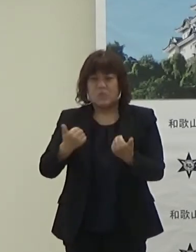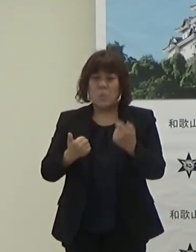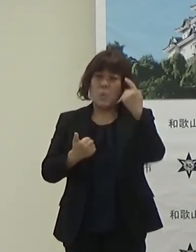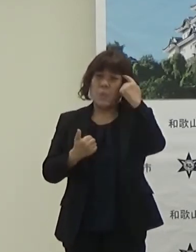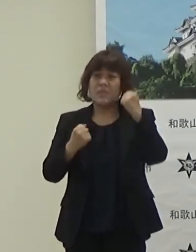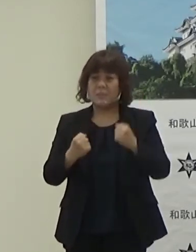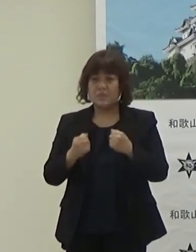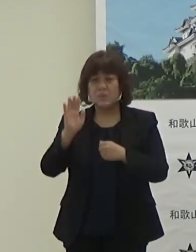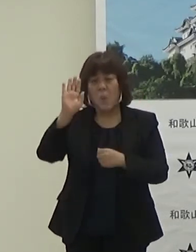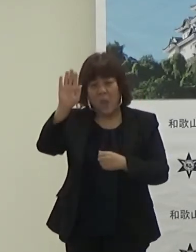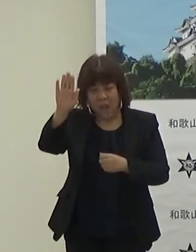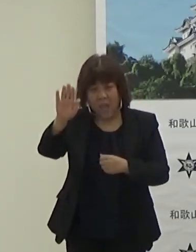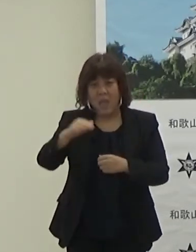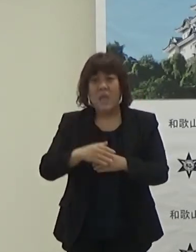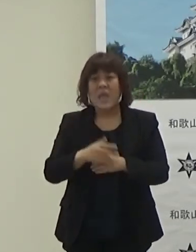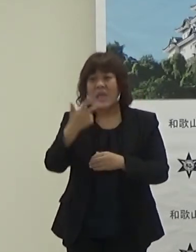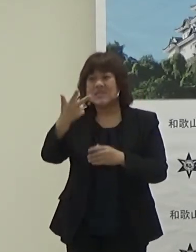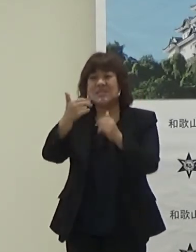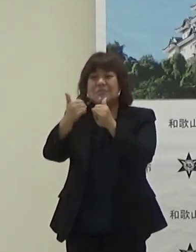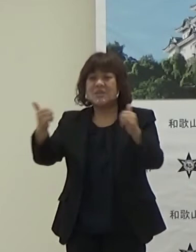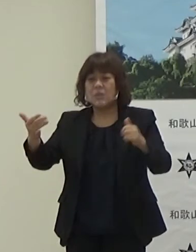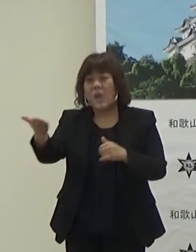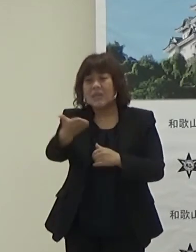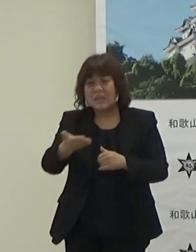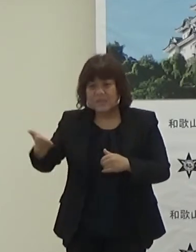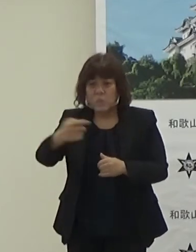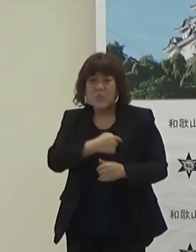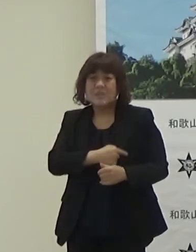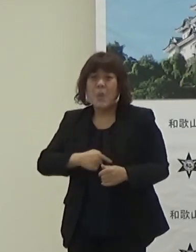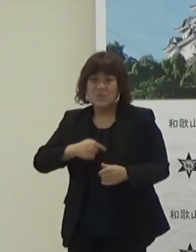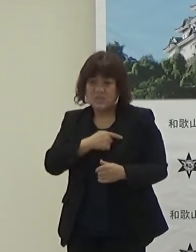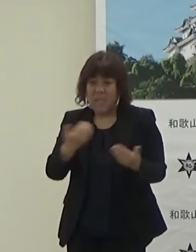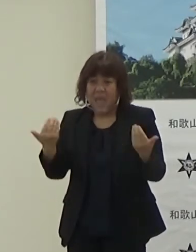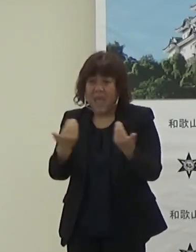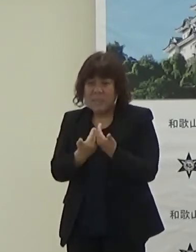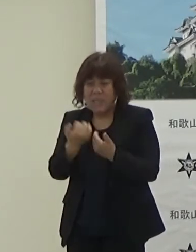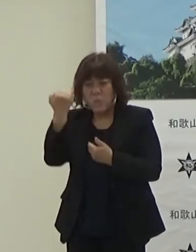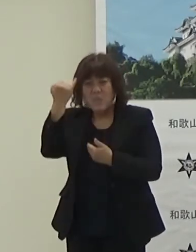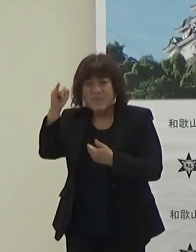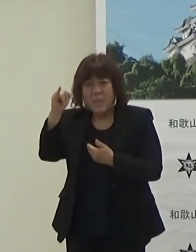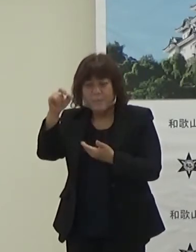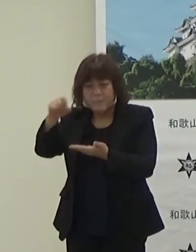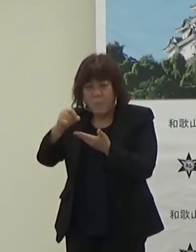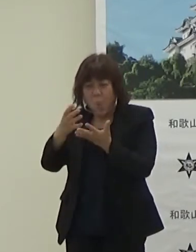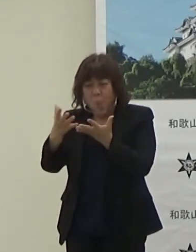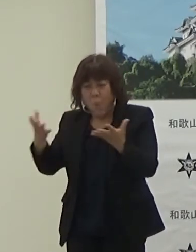これからやはり市民の方たちの思い、反対意見も多い中で